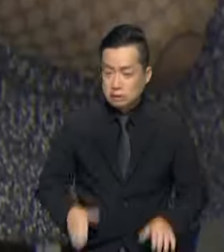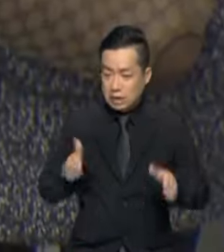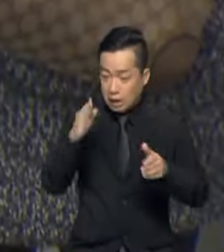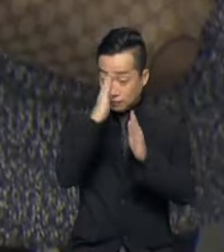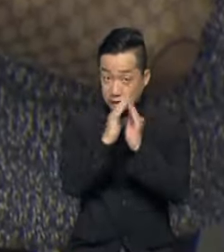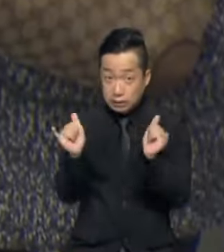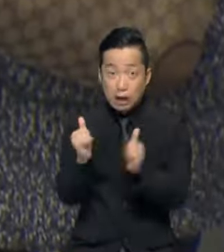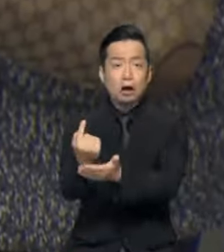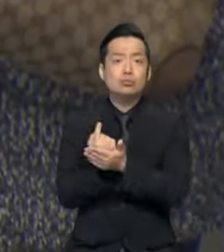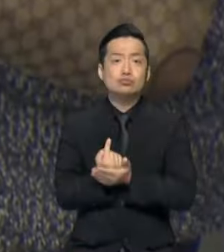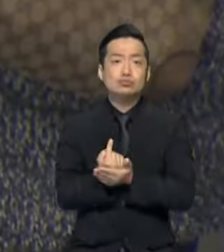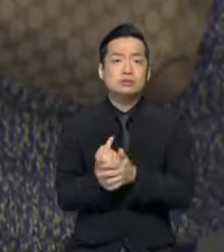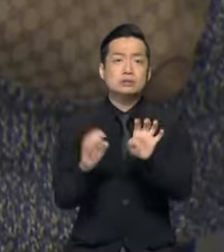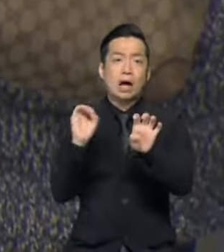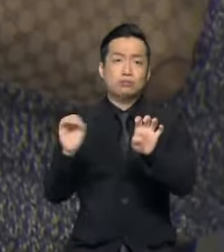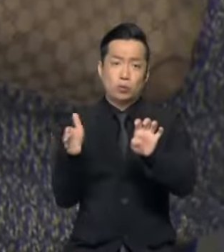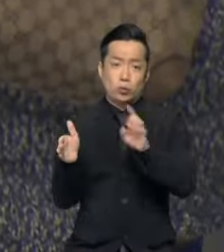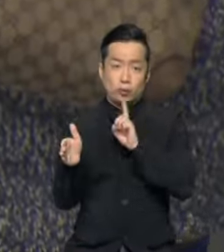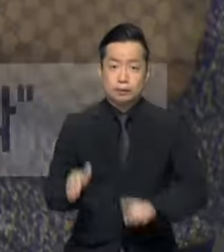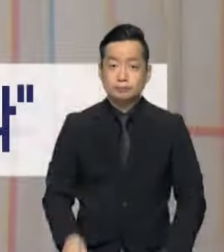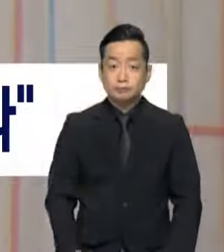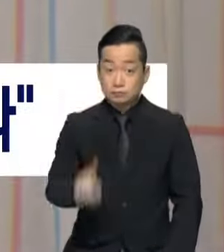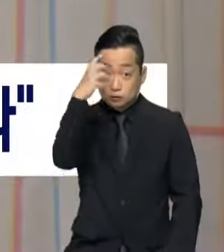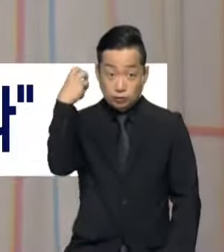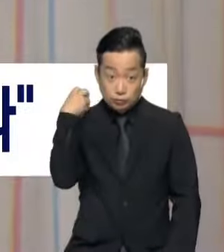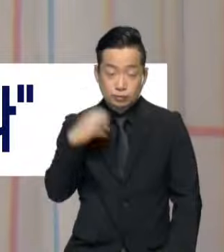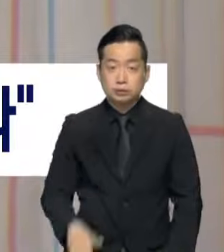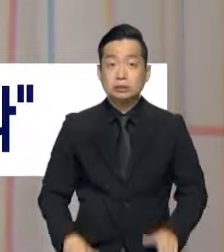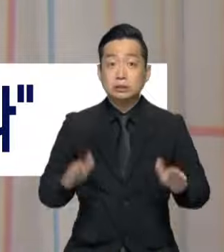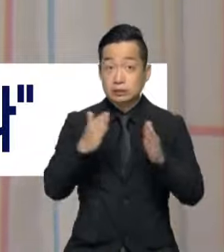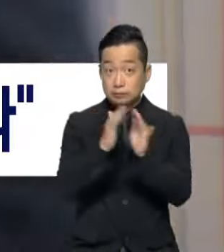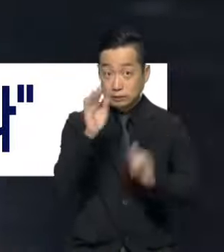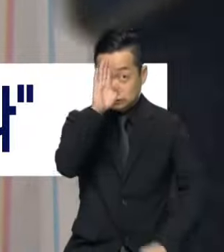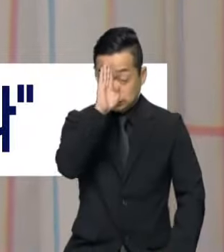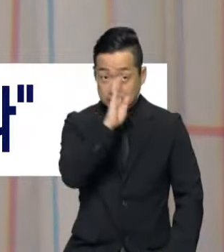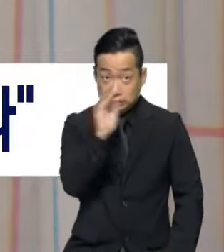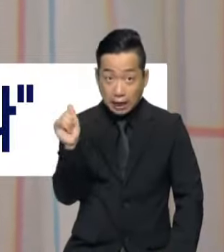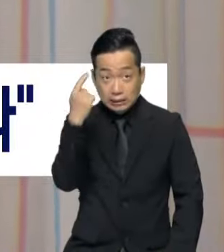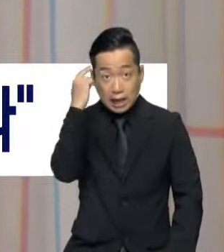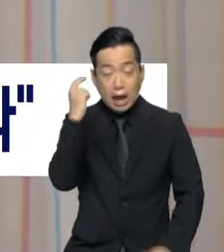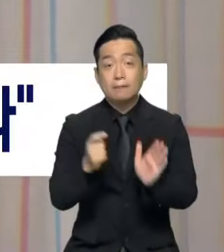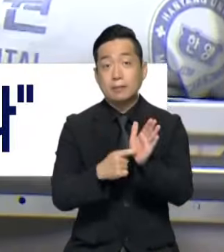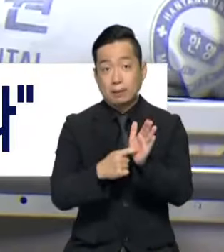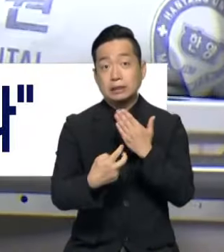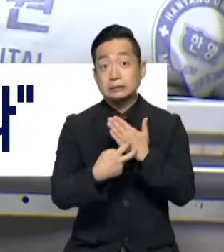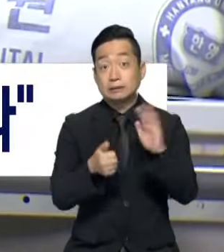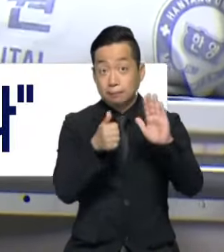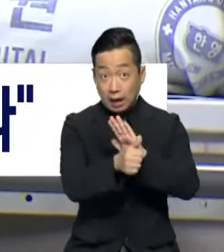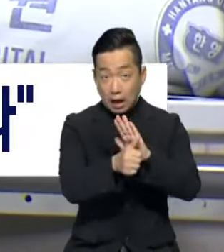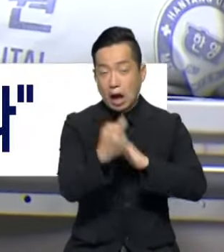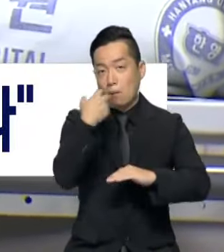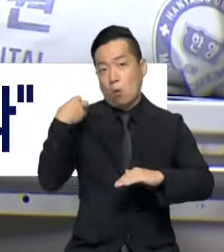환자의 비율이 40%나 됩니다. 정부는 경증 환자가 대학병원 응급실에 찾으면 본인 부담금 비율을 90%까지